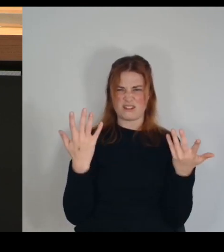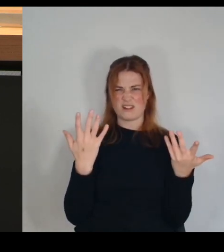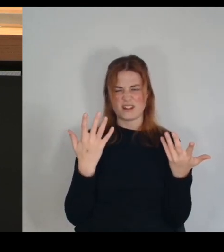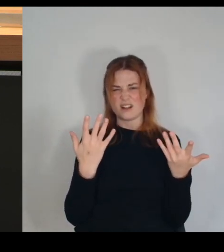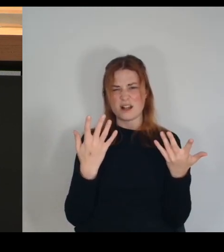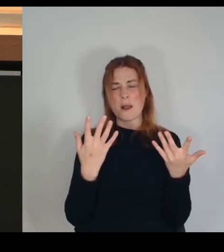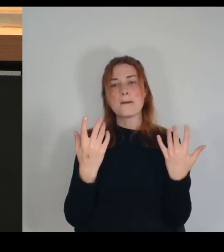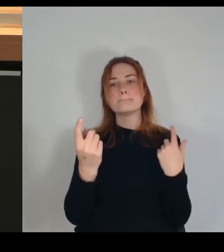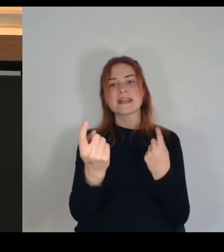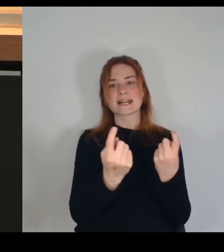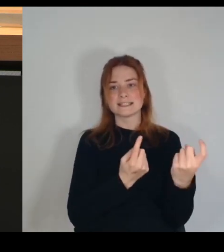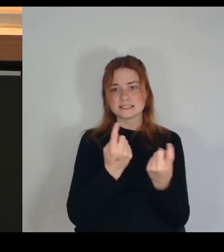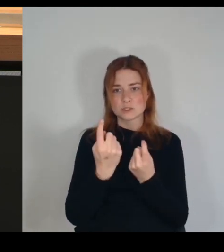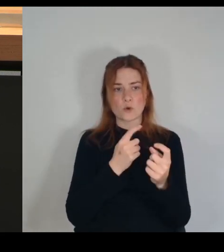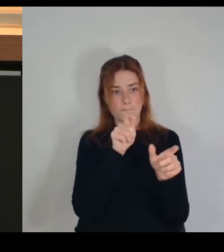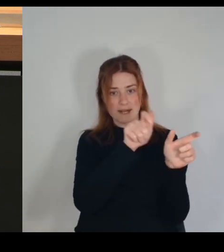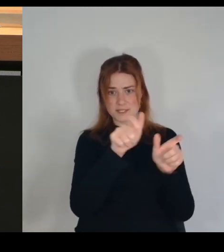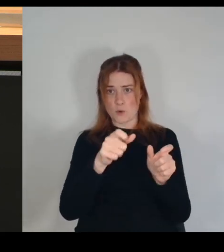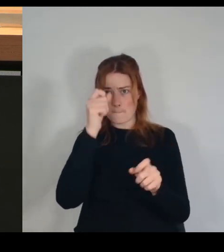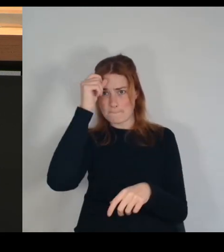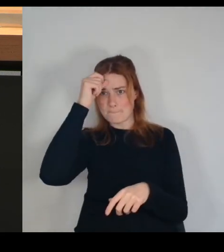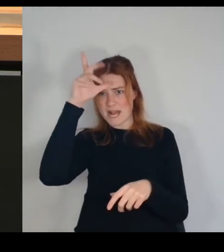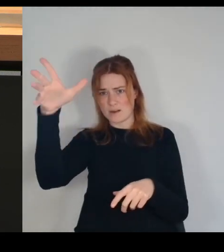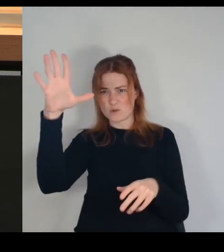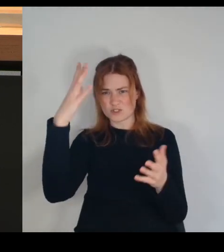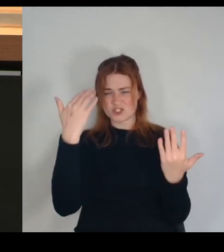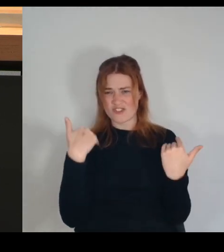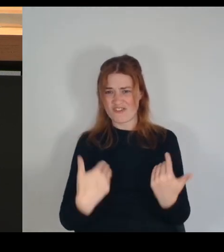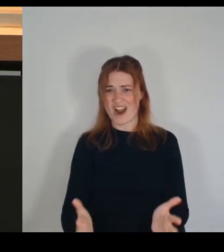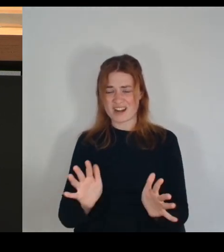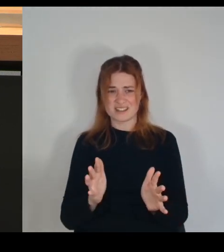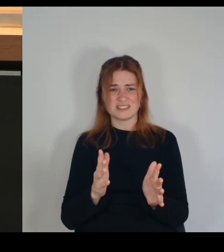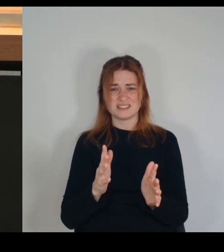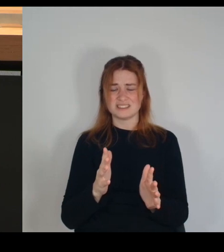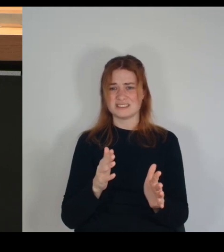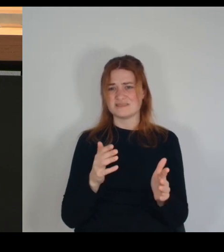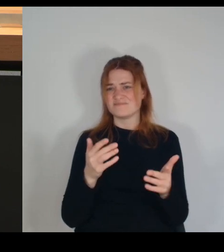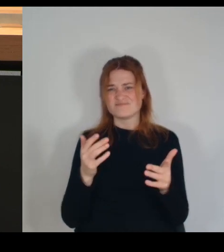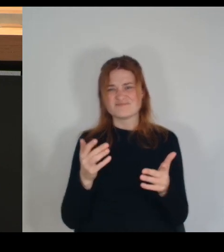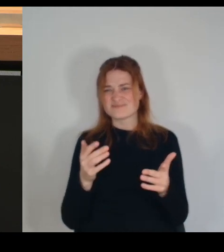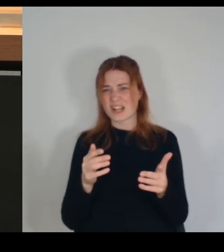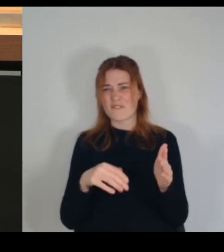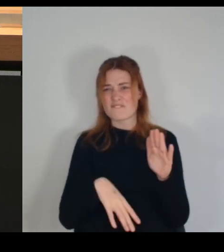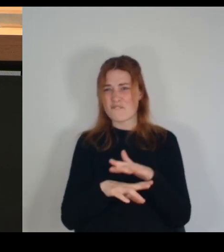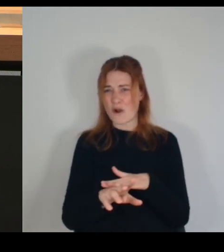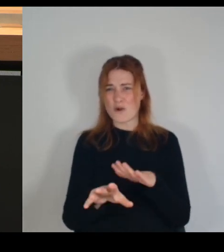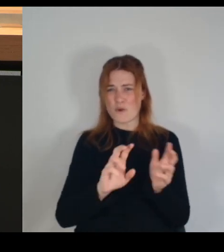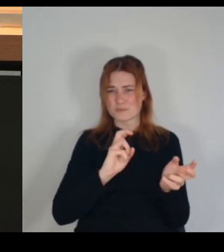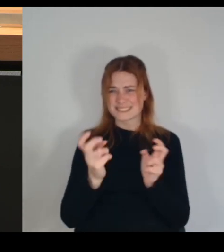ist aber nur in sehr begrenztem Maße und für einfachste Tätigkeiten sinnstiftend. Selbst diese Migration setzt Anpassung an